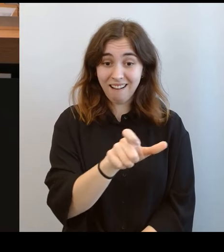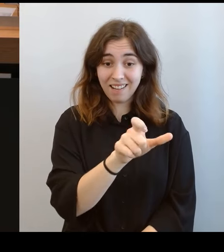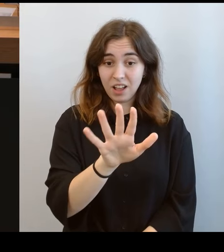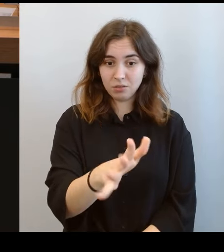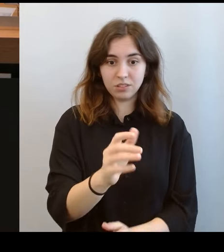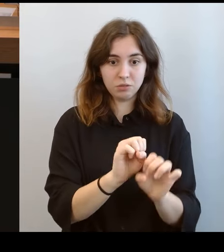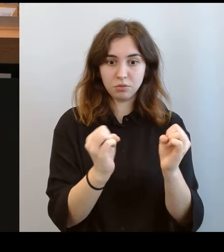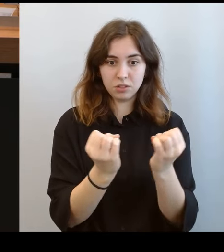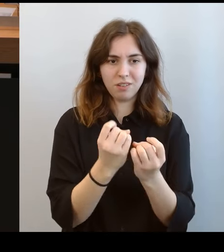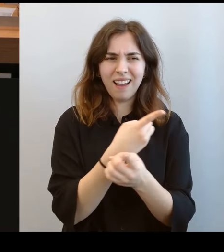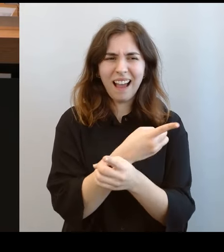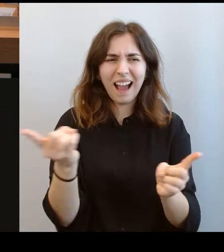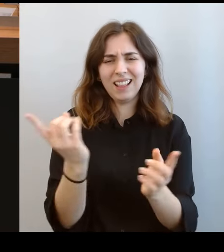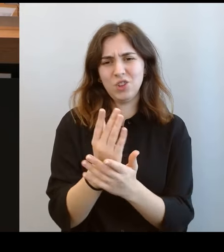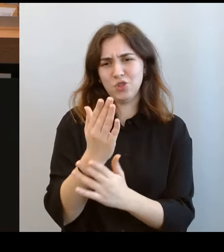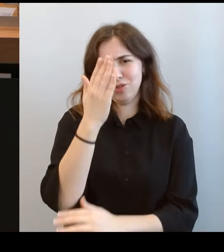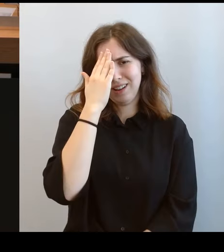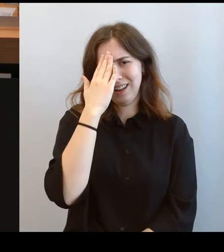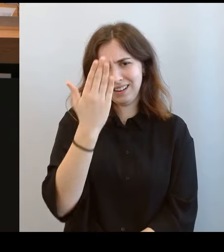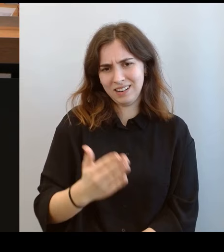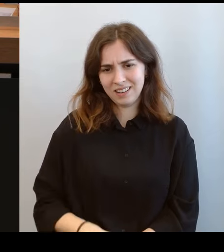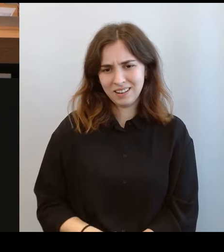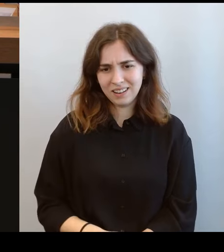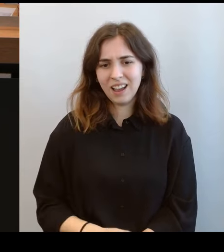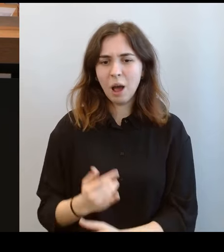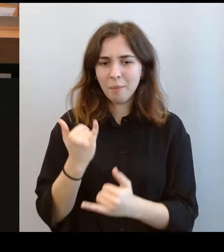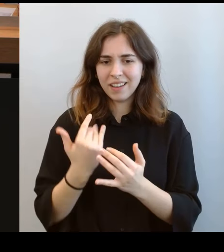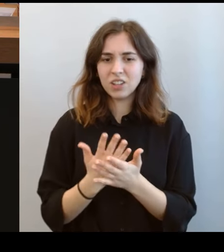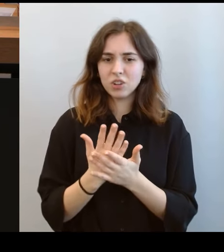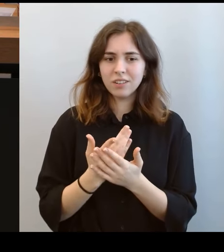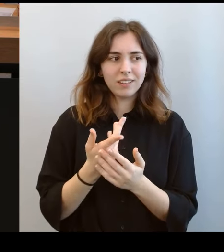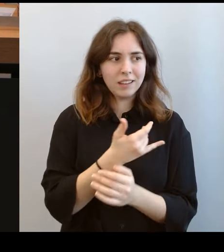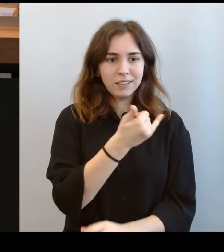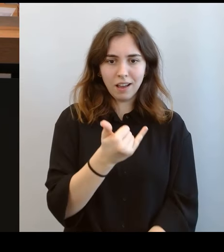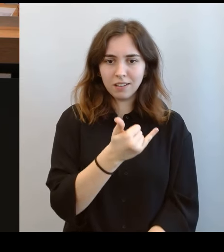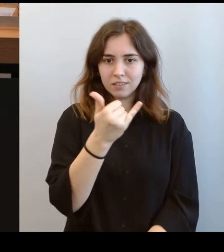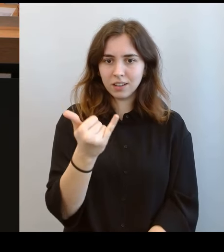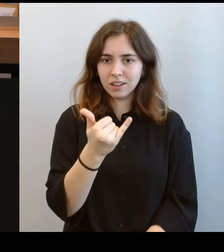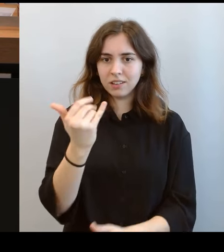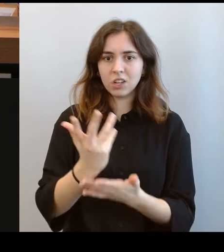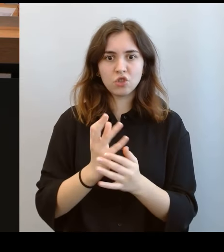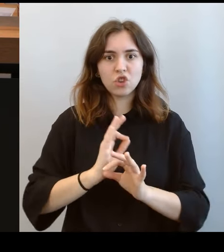Sie verschärfen sich allerdings von Jahr zu Jahr, weil die Zuweisung immer höher werden und die Personaldecke immer dünner.